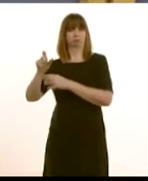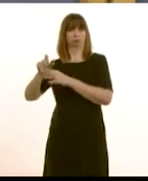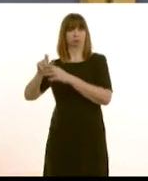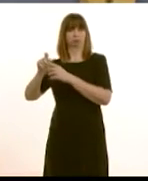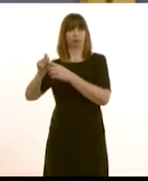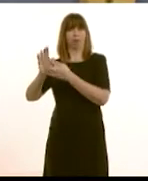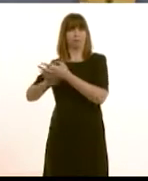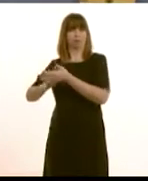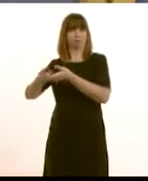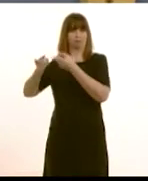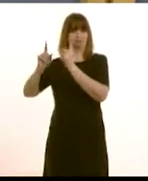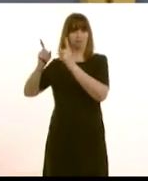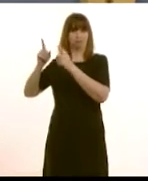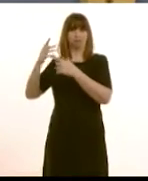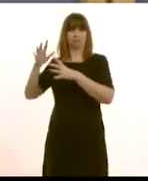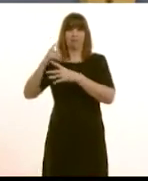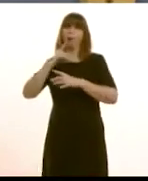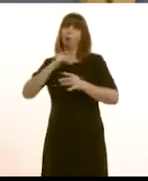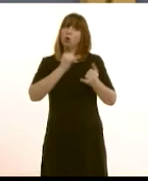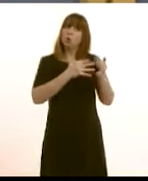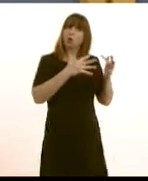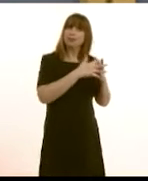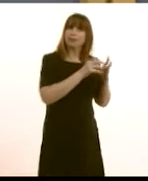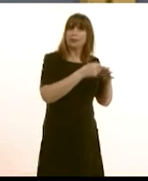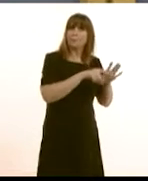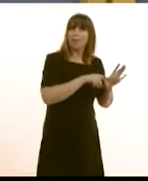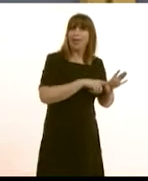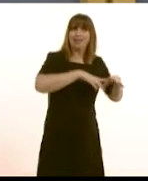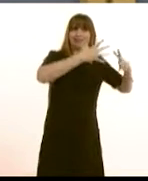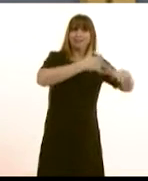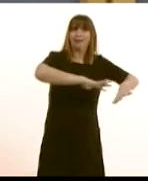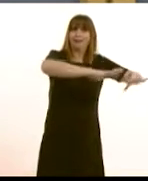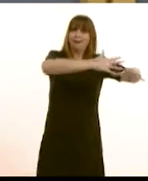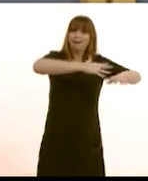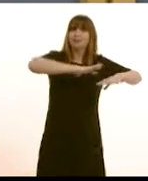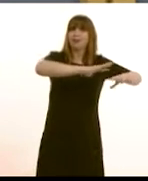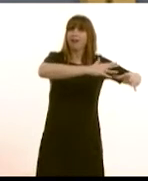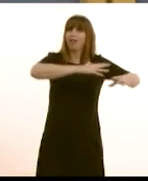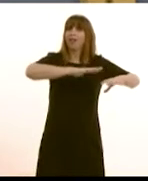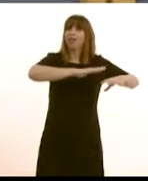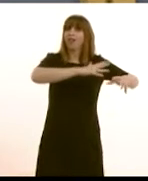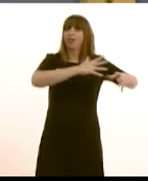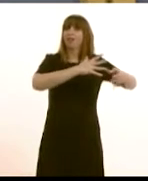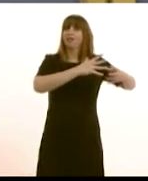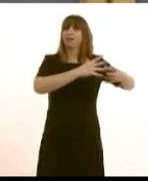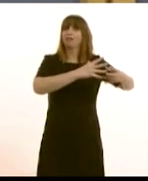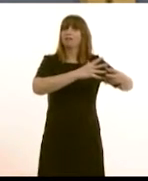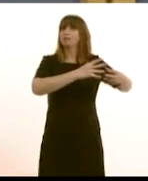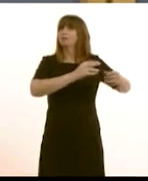Abertawe yn pylu. A ydy eich brwdfrydedd chi yn parhau ar gyfer y cynllun hwnnw, Brif Weinidog,